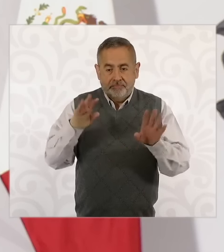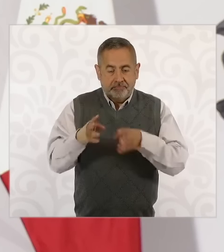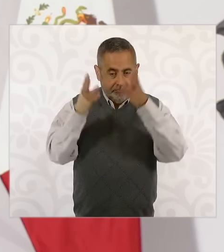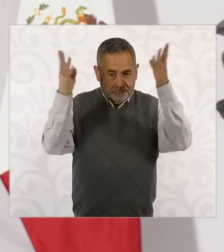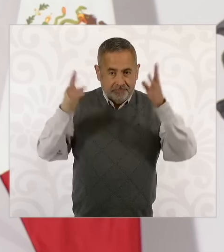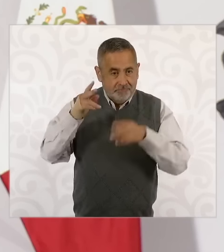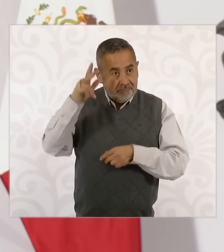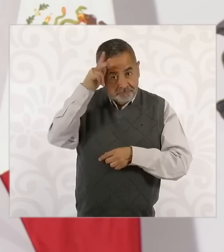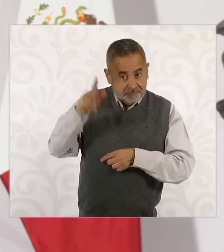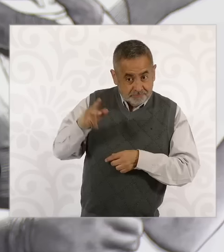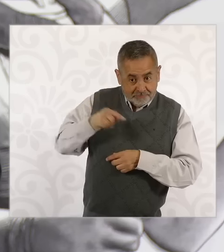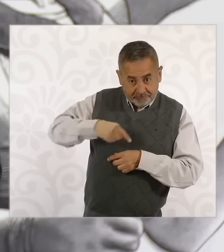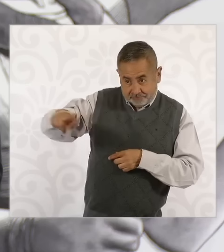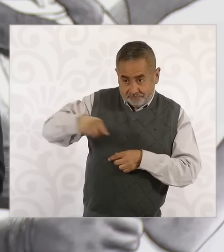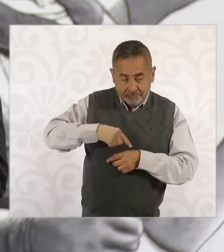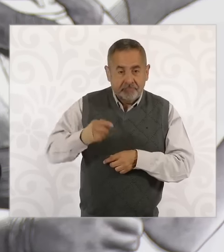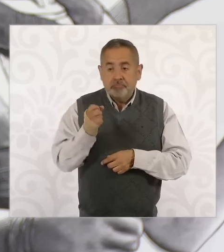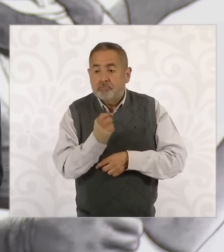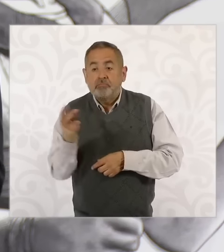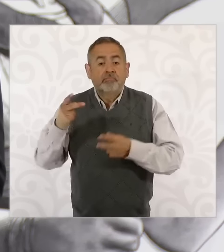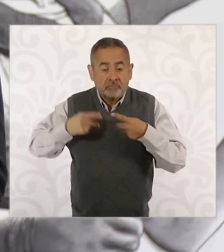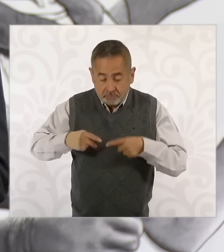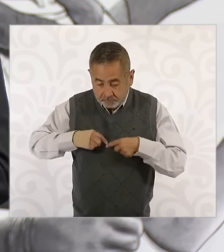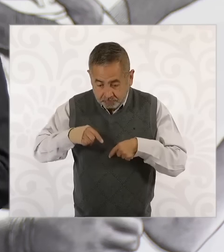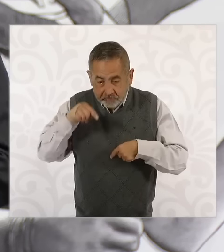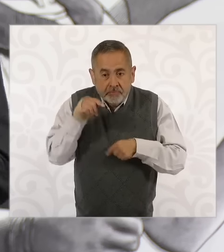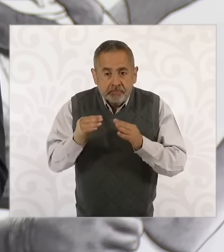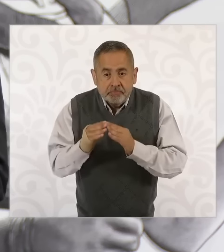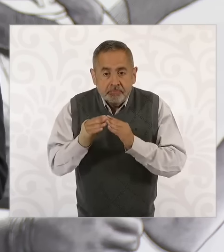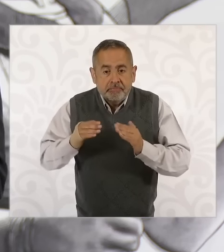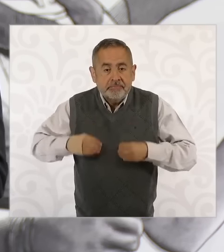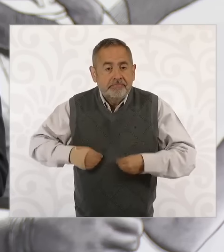de vía. Algunas personas que estaban viviendo en esa zona y en coordinación con la CONABI,